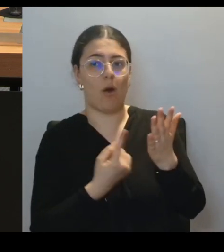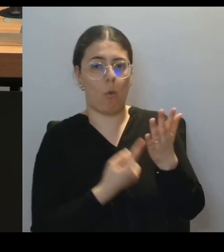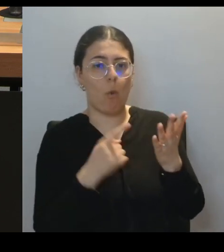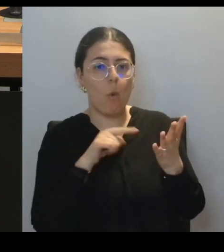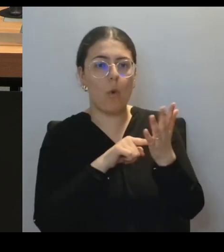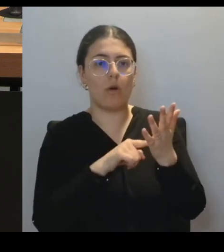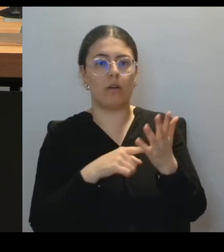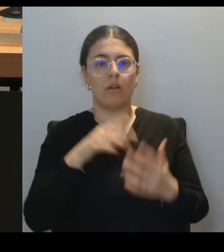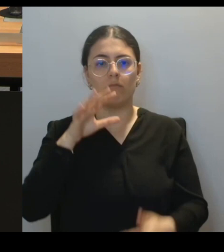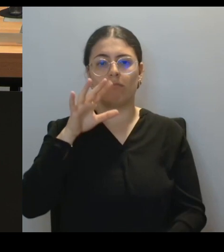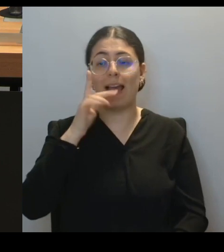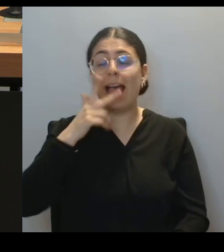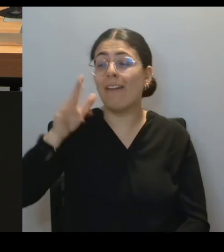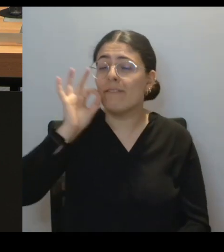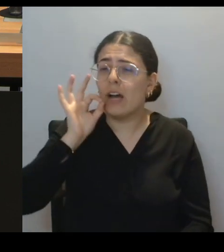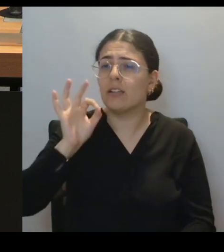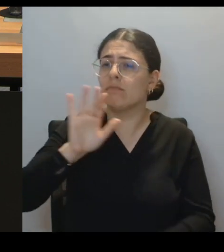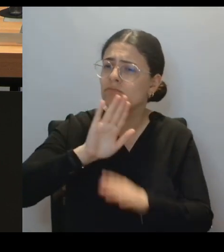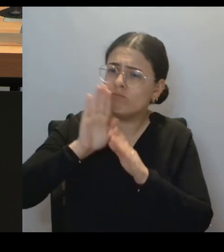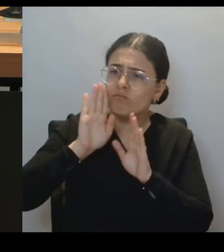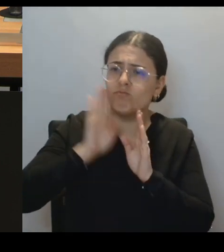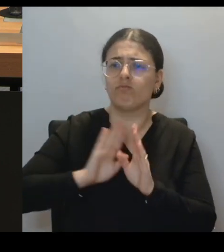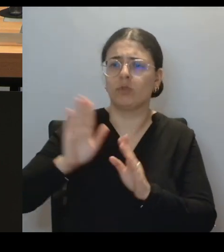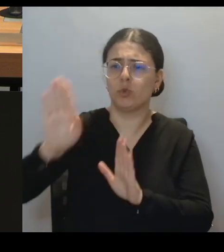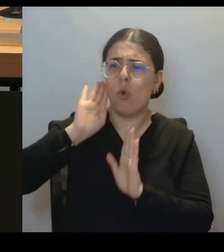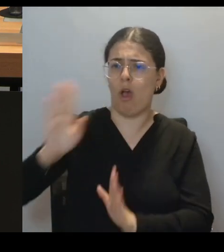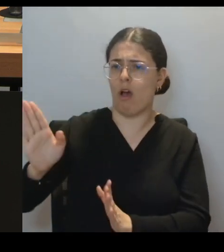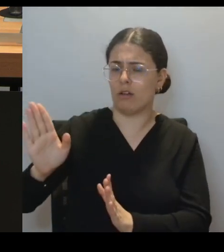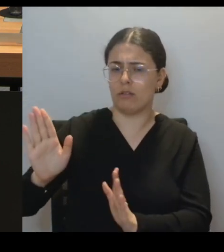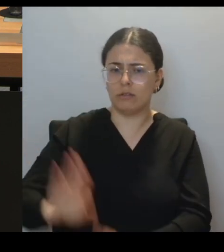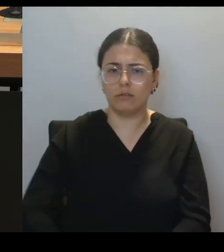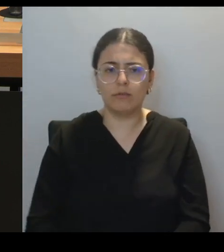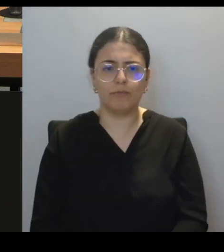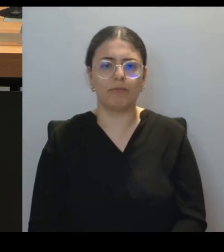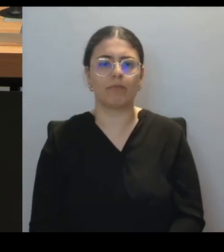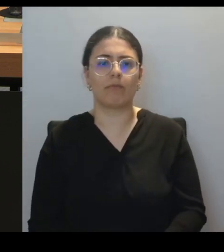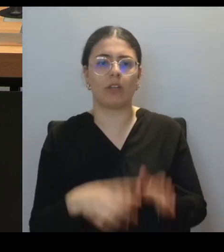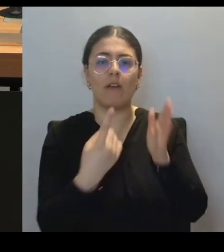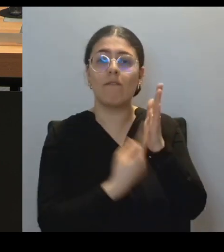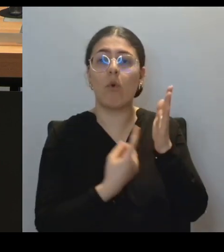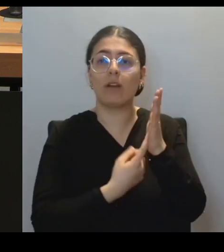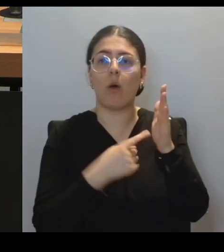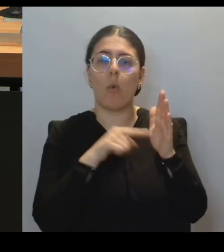Eine Forderung eines Lagebildes. Organisierte Kriminalität die seit Jahren von der AfD gefordert wurde, die jetzt umgesetzt wurde.